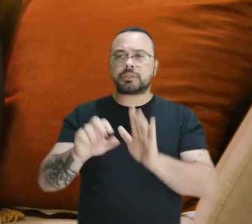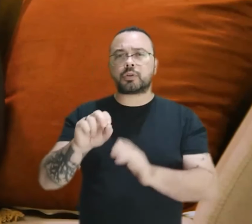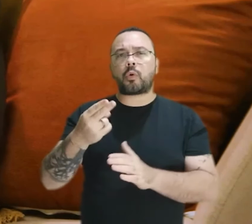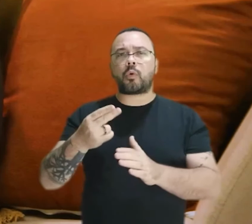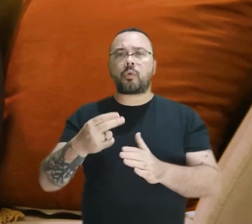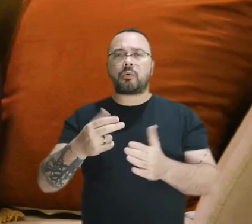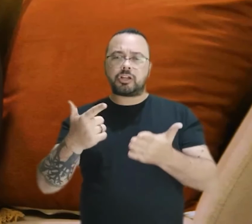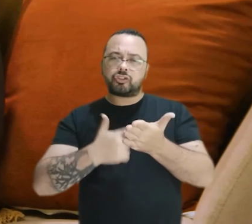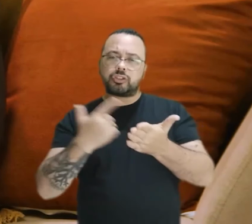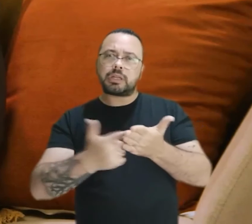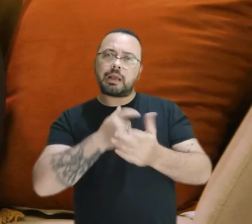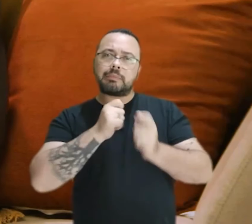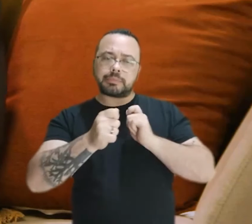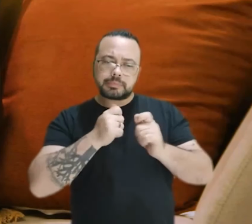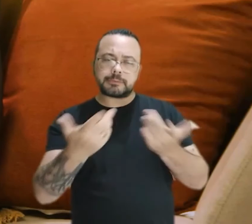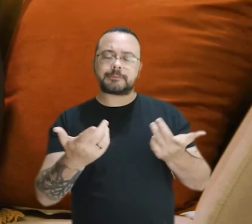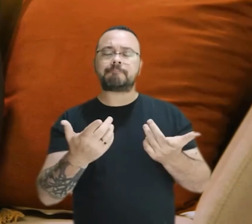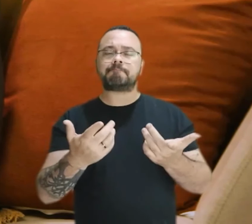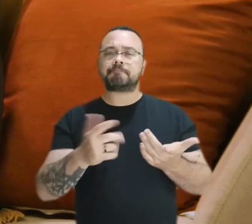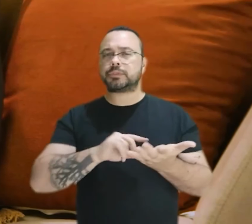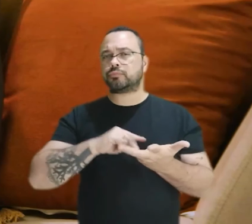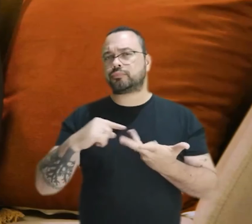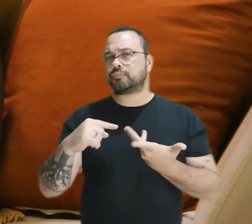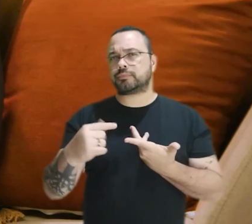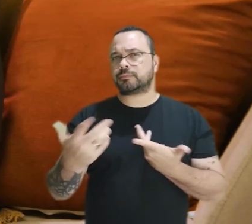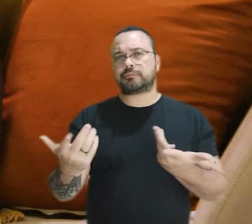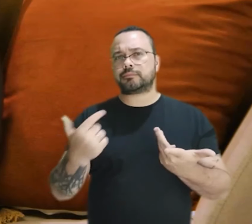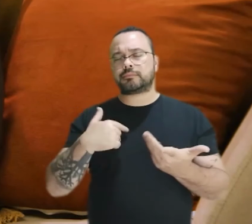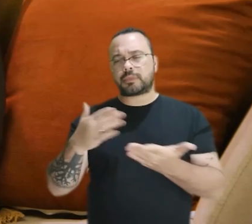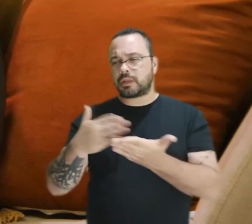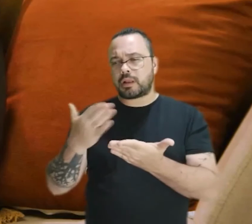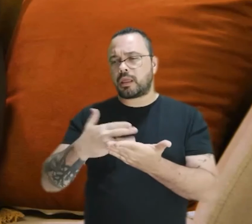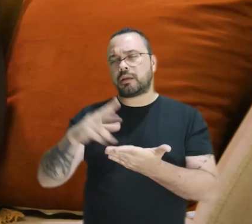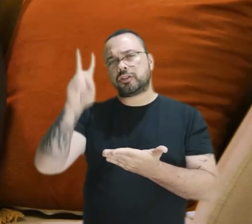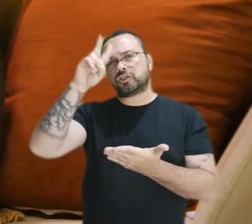ou, enfim, um livro de memórias e tal,